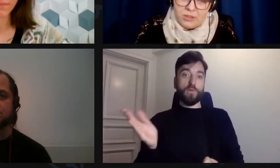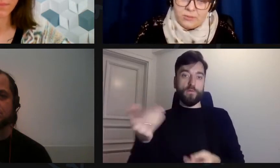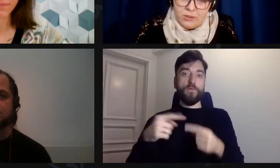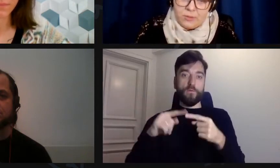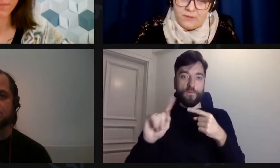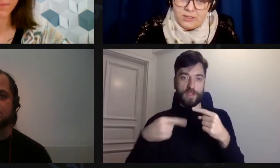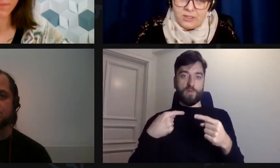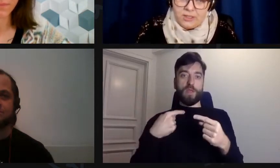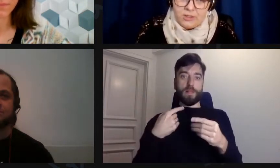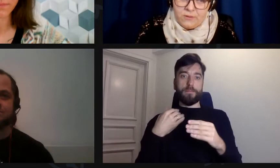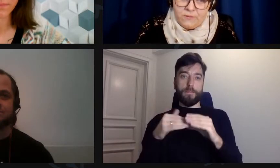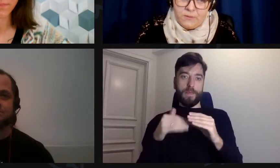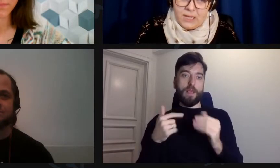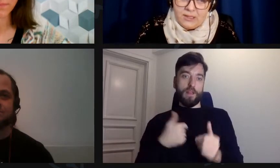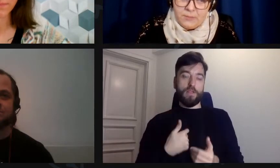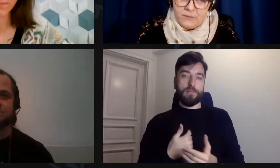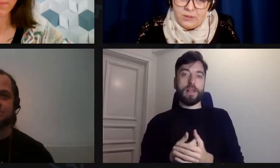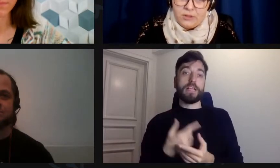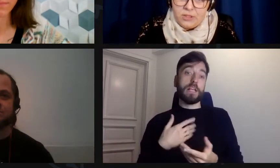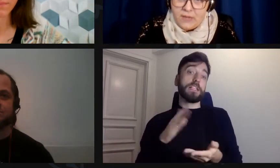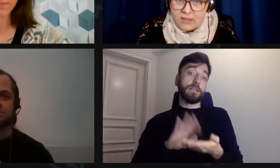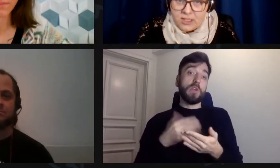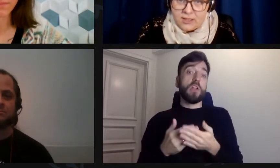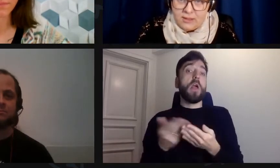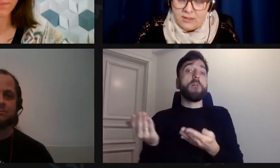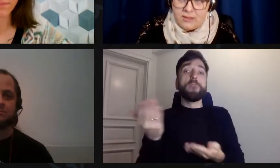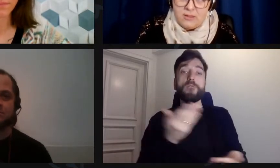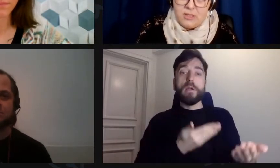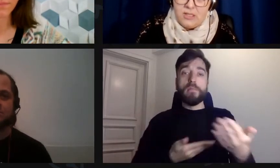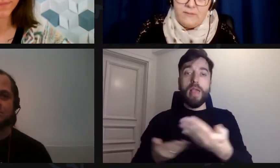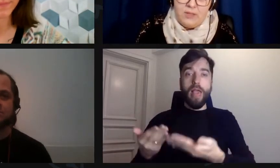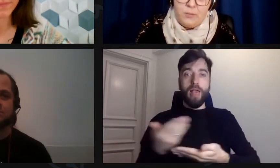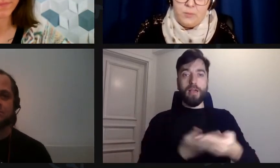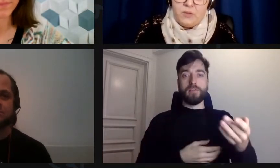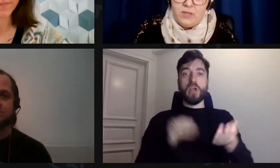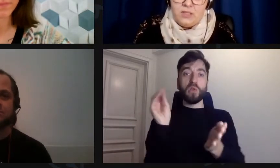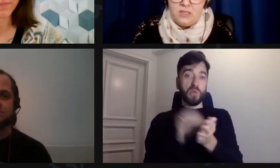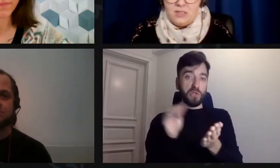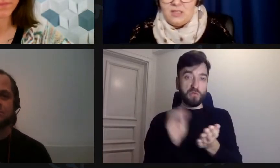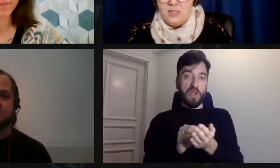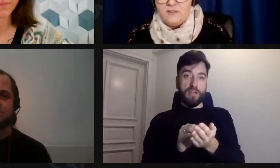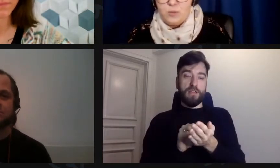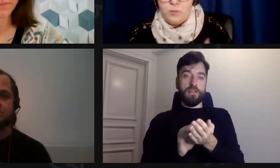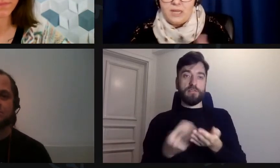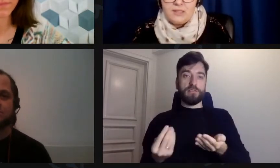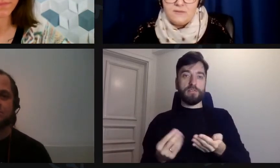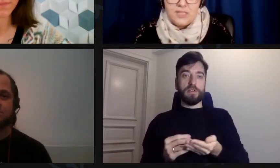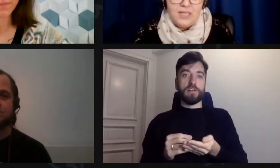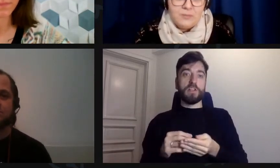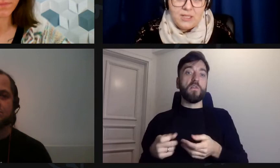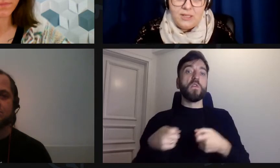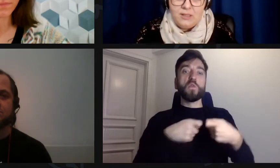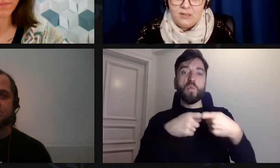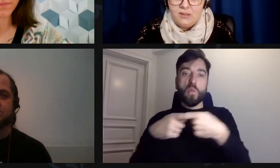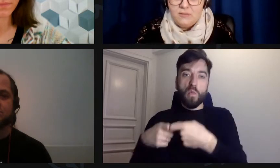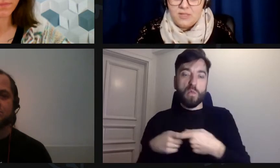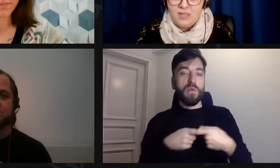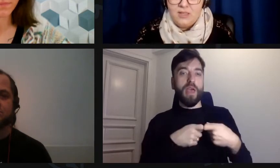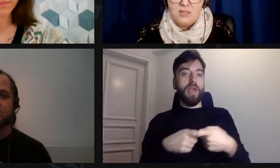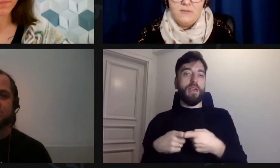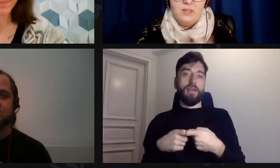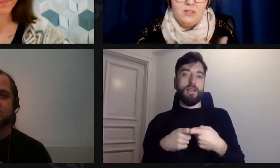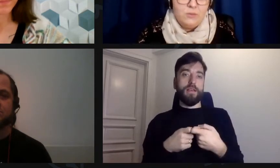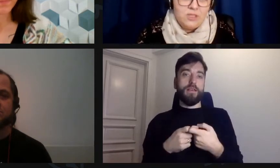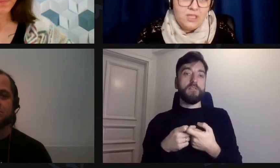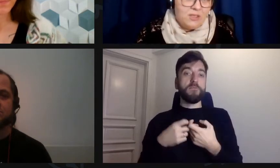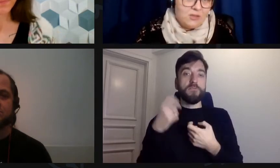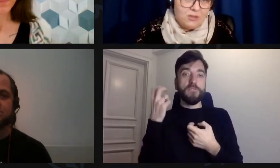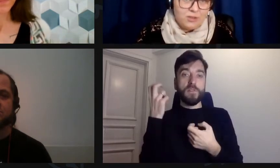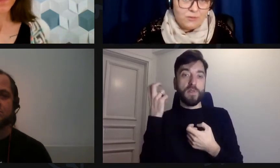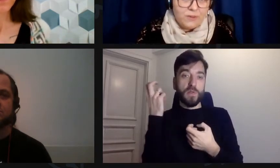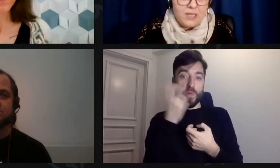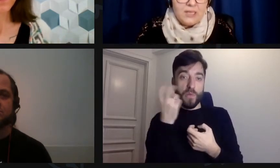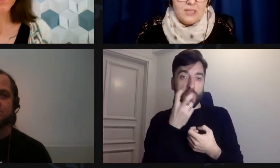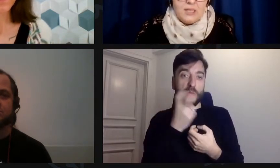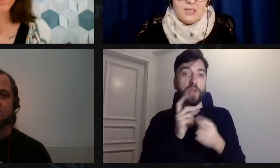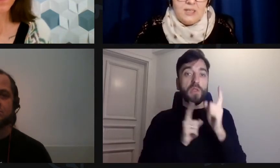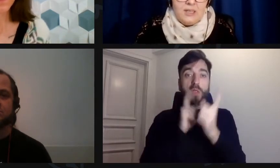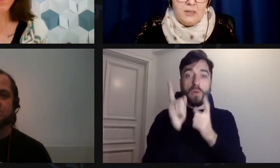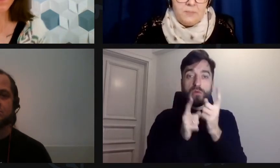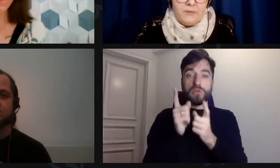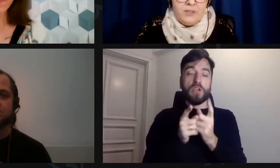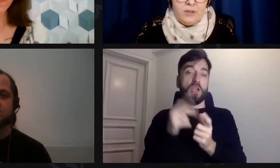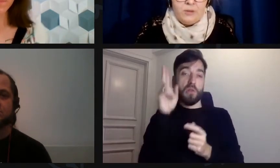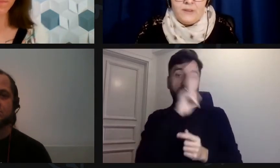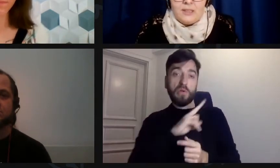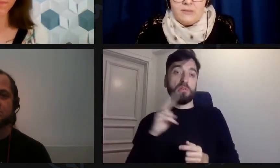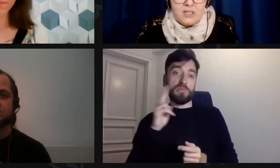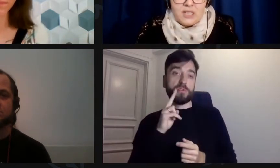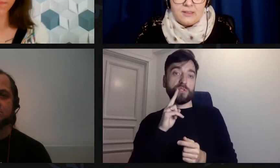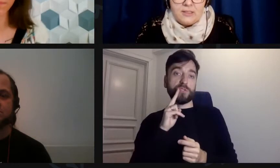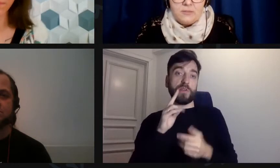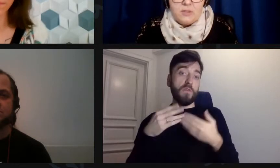myślę, że możemy doprowadzić do pewnych doświadczeń, poprowadzić do współpracy wzajemnej z osobami zainteresowanymi, otwarte warsztaty .